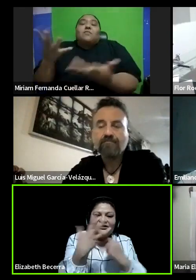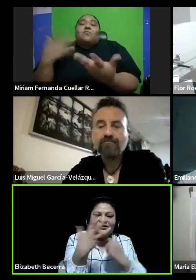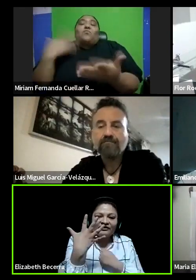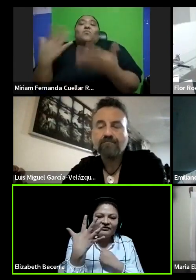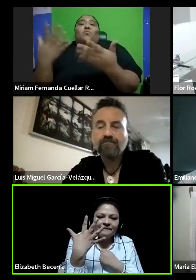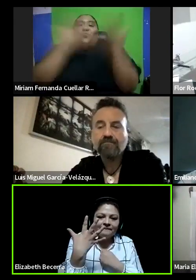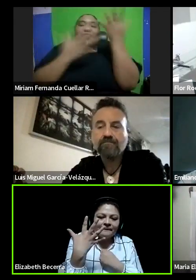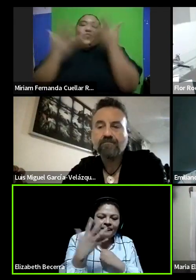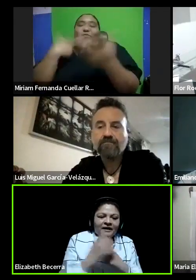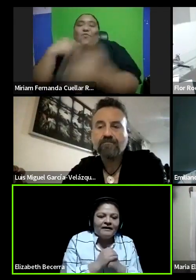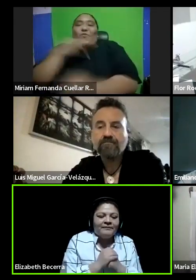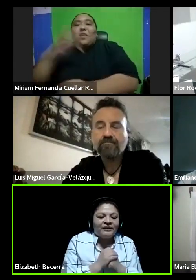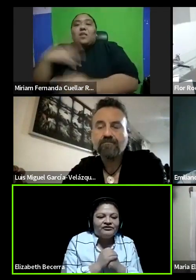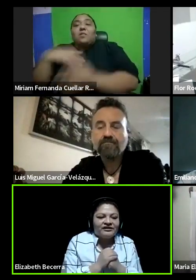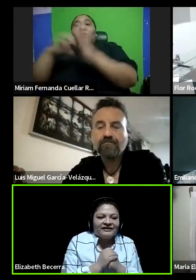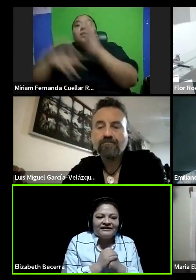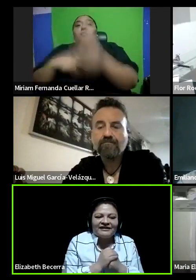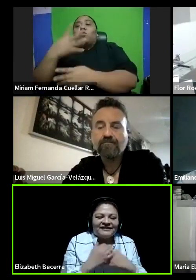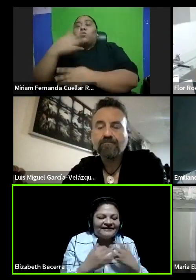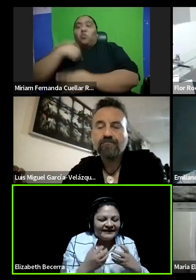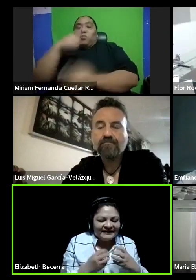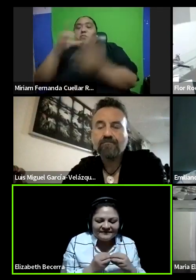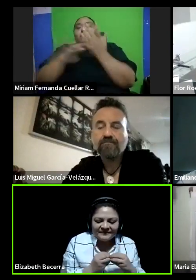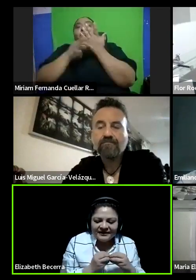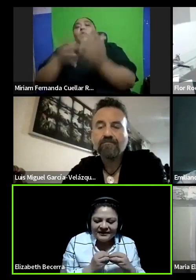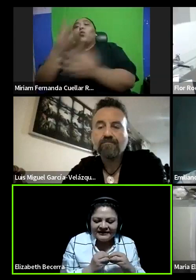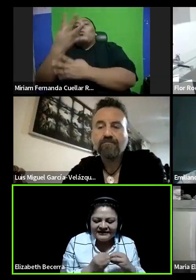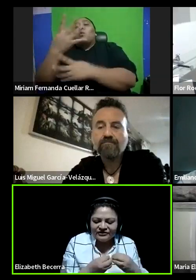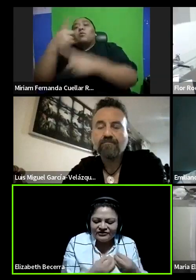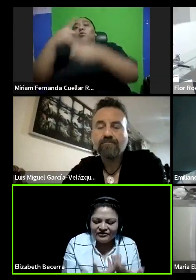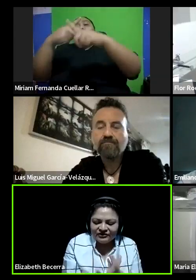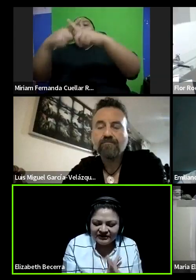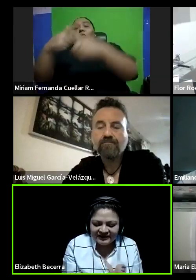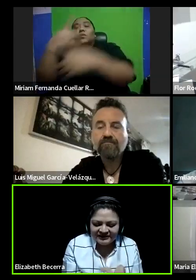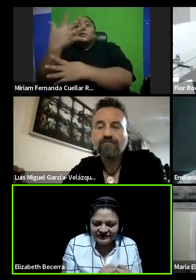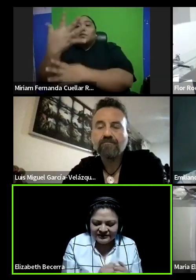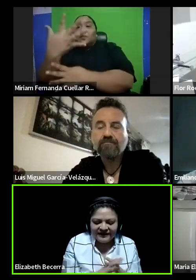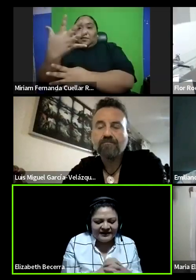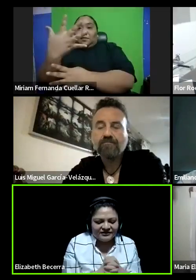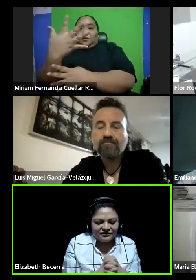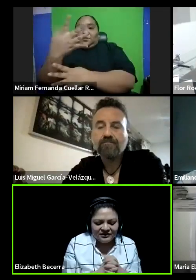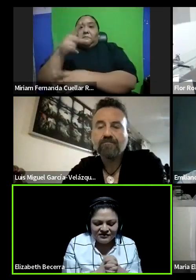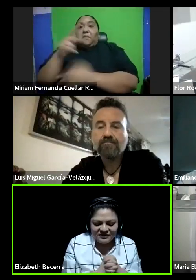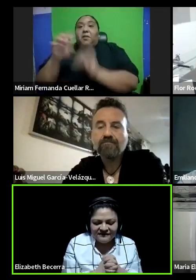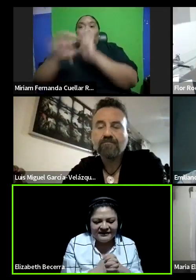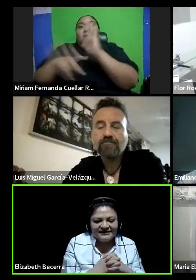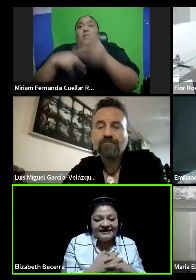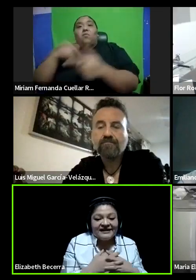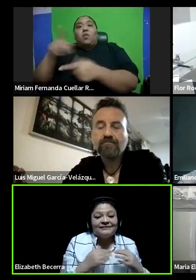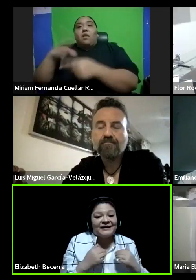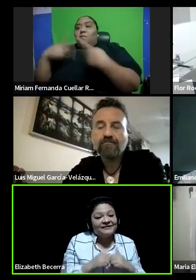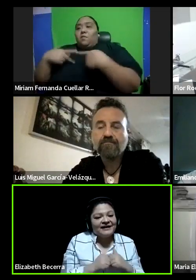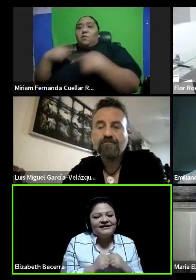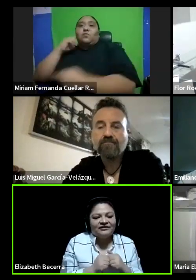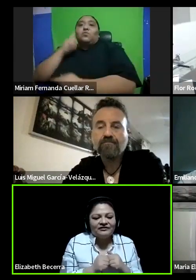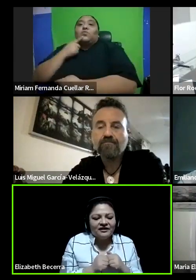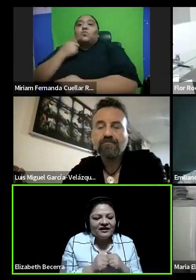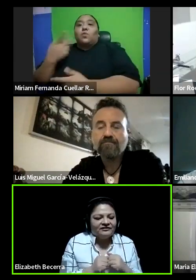haciendo en el aula, porque también, por ejemplo, yo puedes ir puedes ir 4 por puedes ir 4 por 5, pero puedes ir 4 por 5, pero si de repente hay el chico sordo con el que